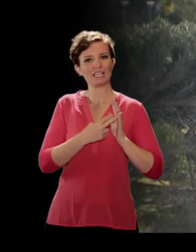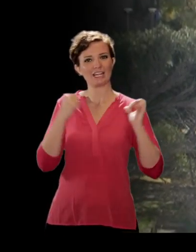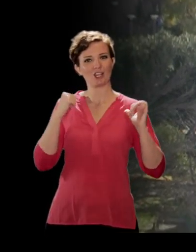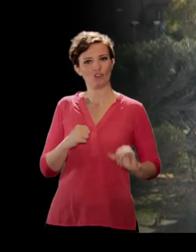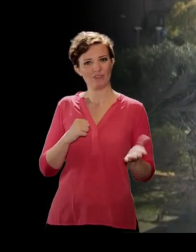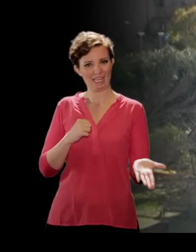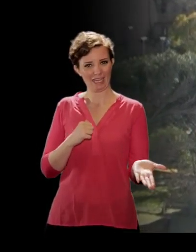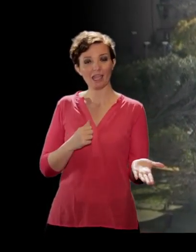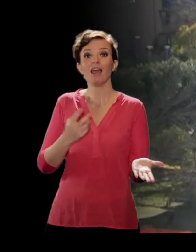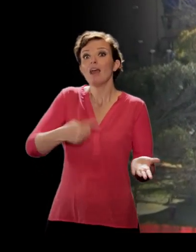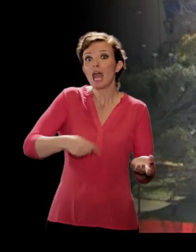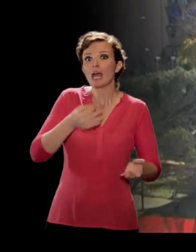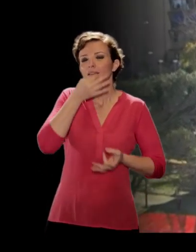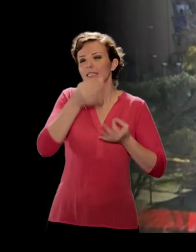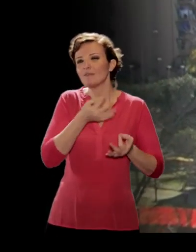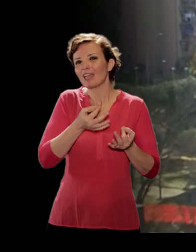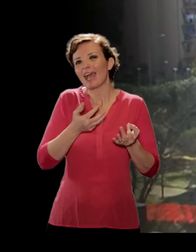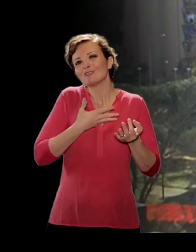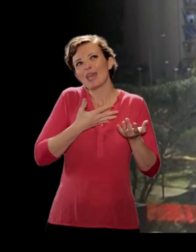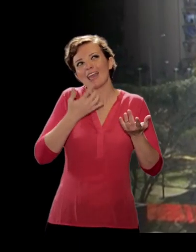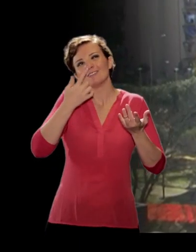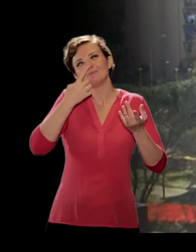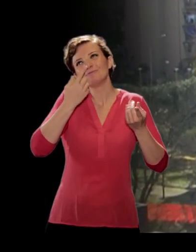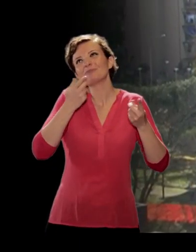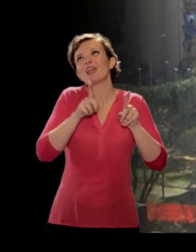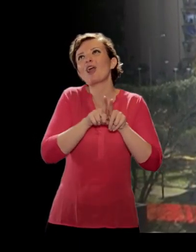In qualche modo c'è una continuità.